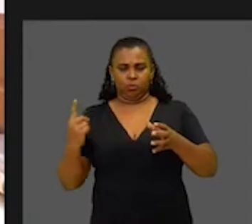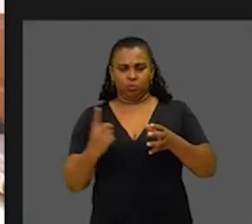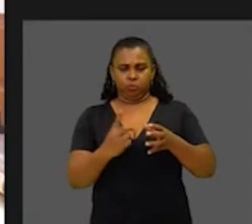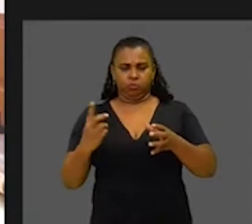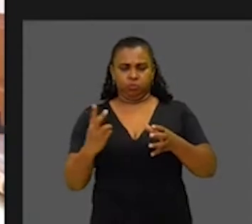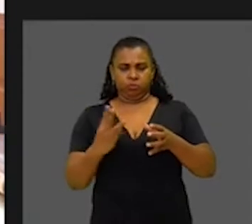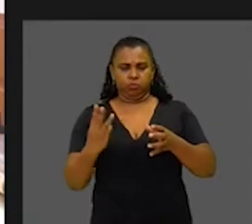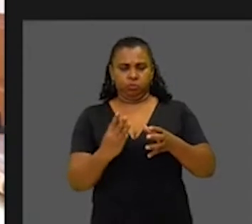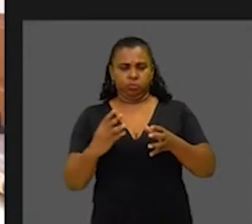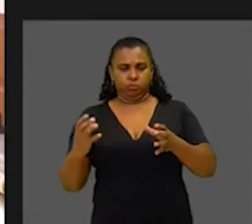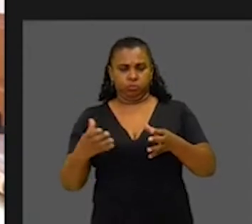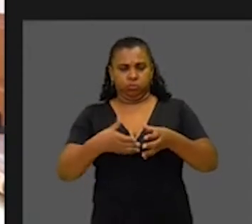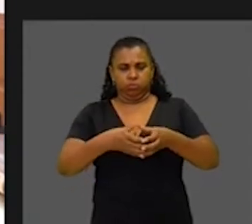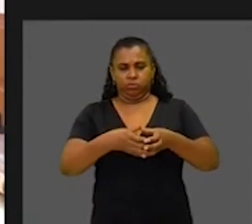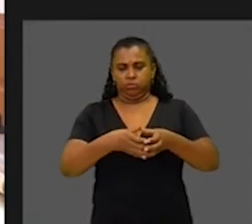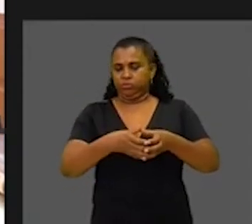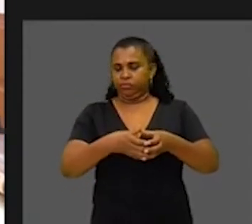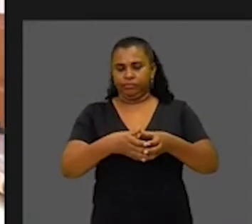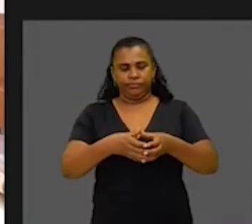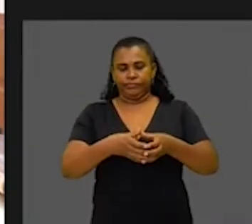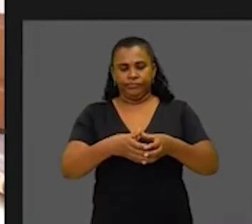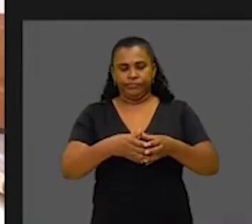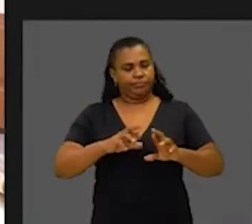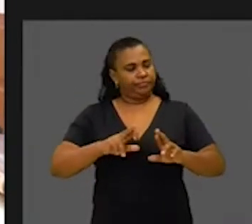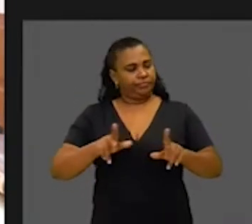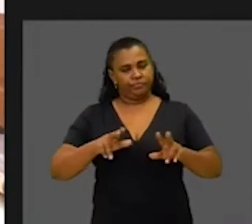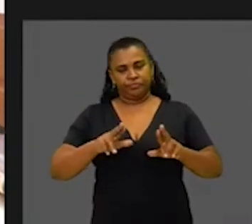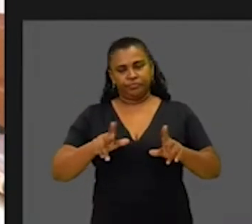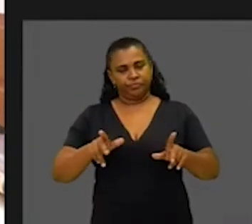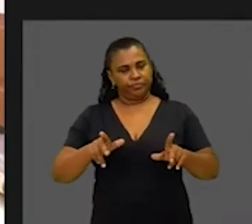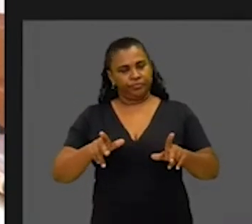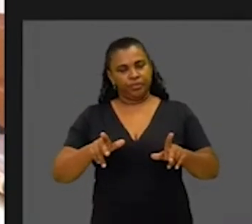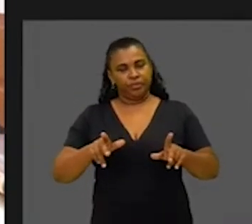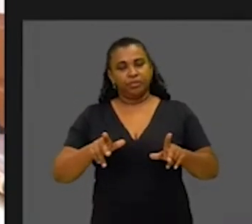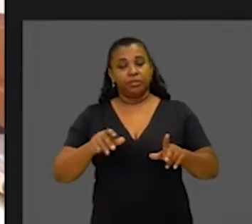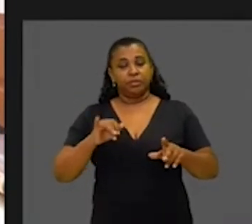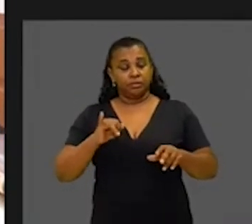a gente insiste que fazer a leitura por essa via a gente está deixando de ver a potência